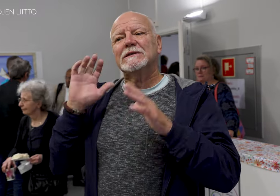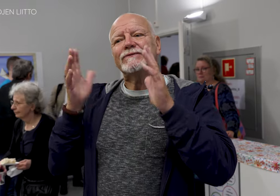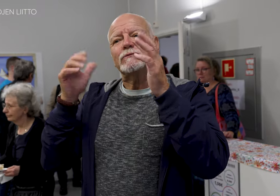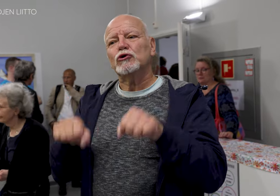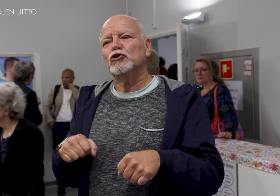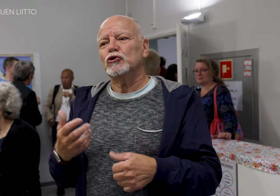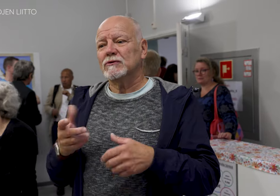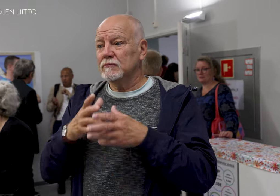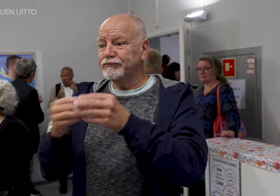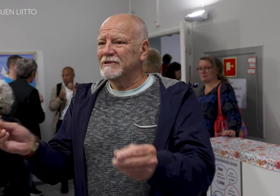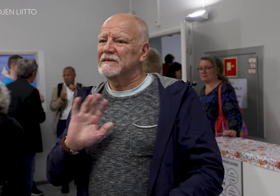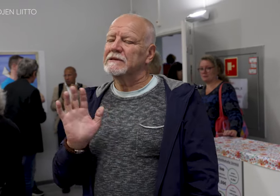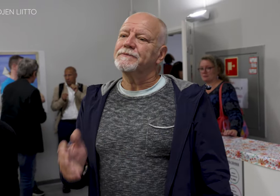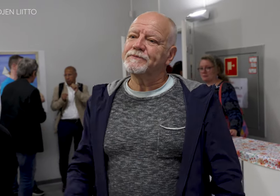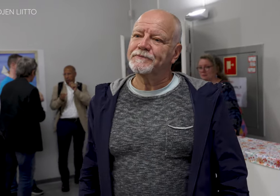sillä muuten se katoaa.